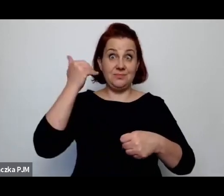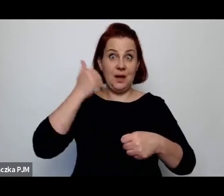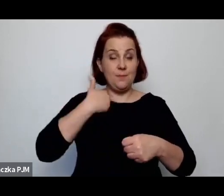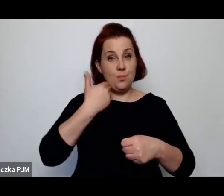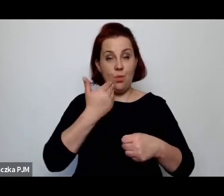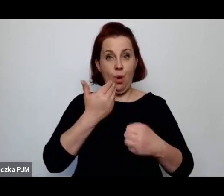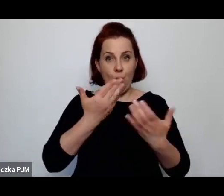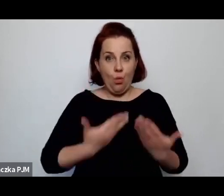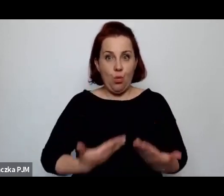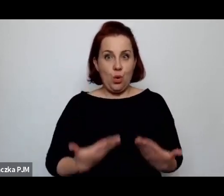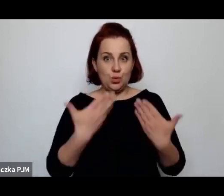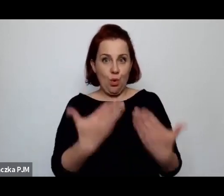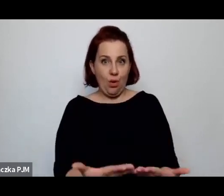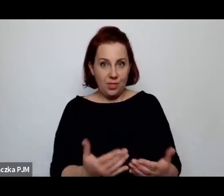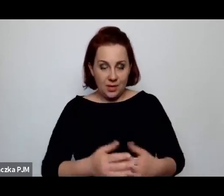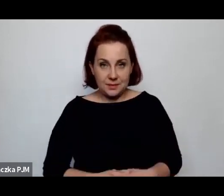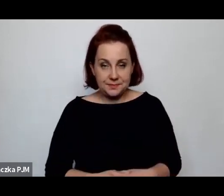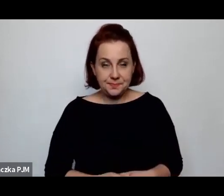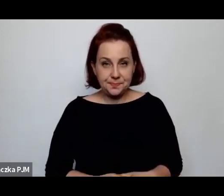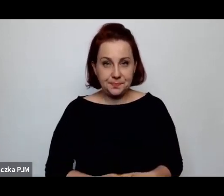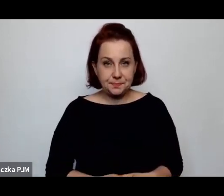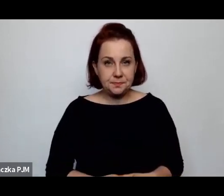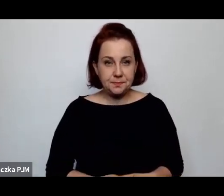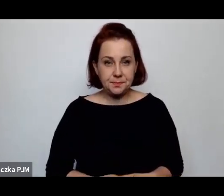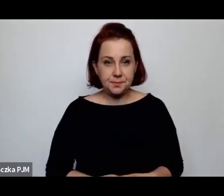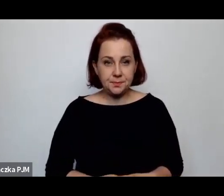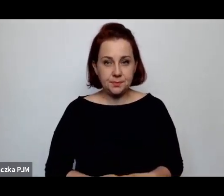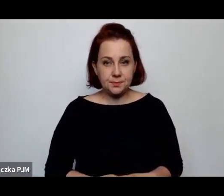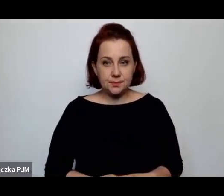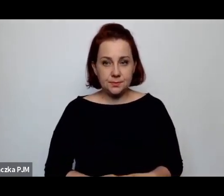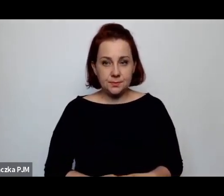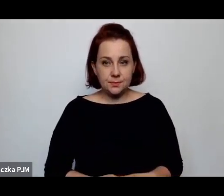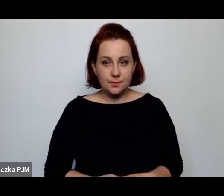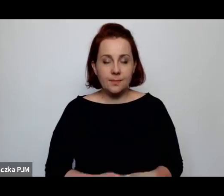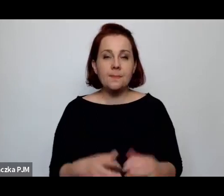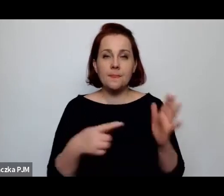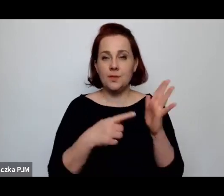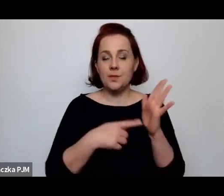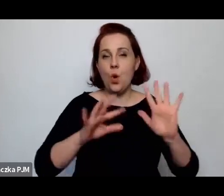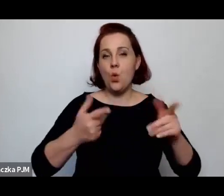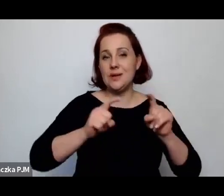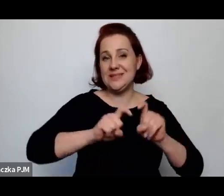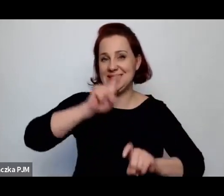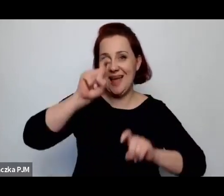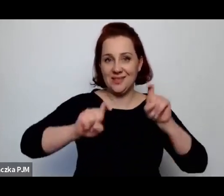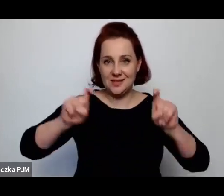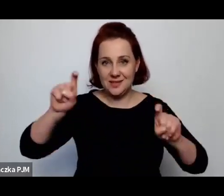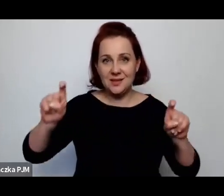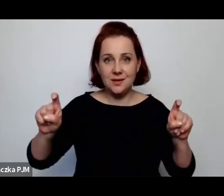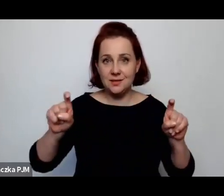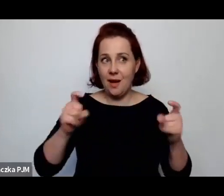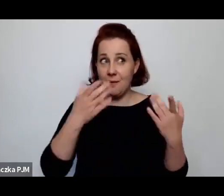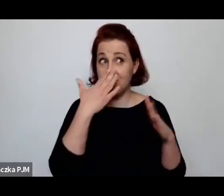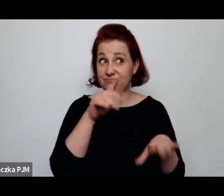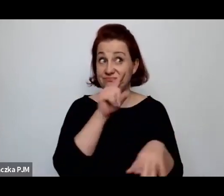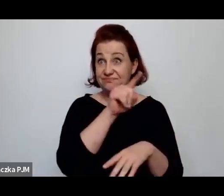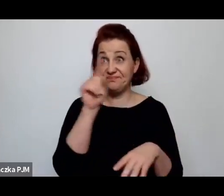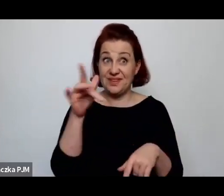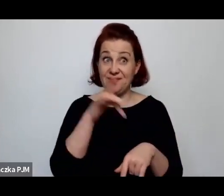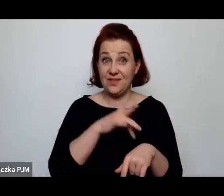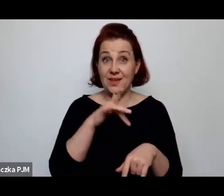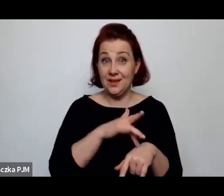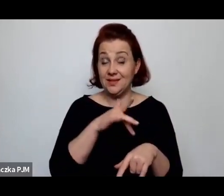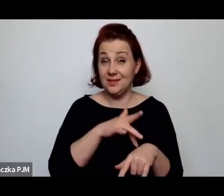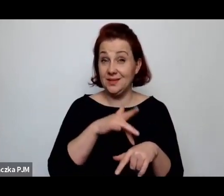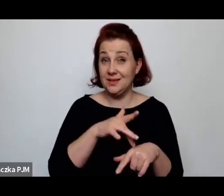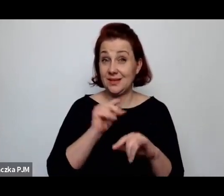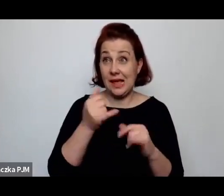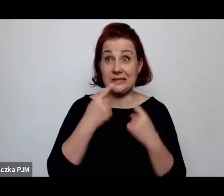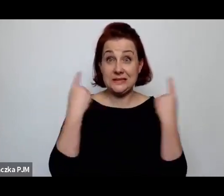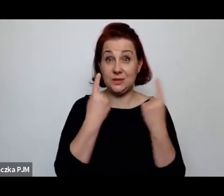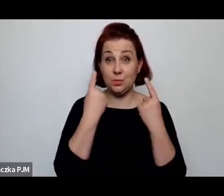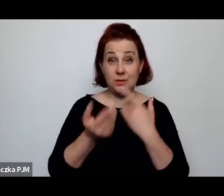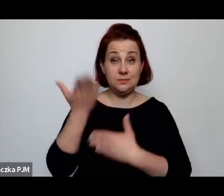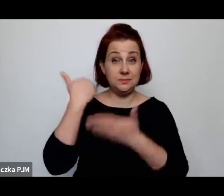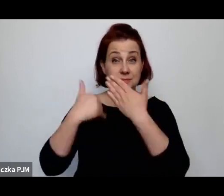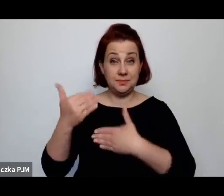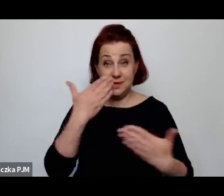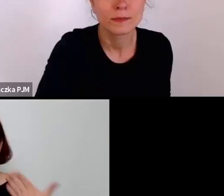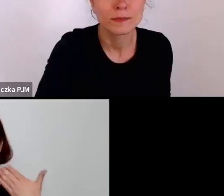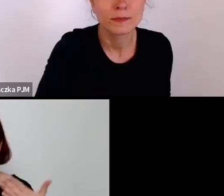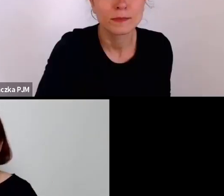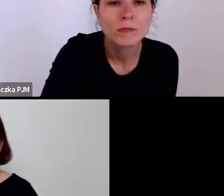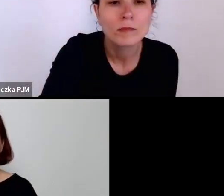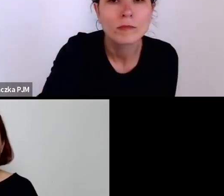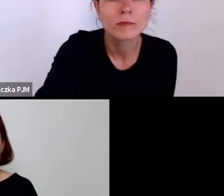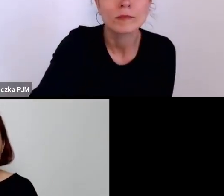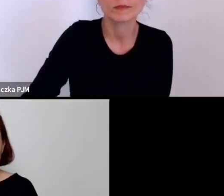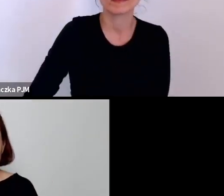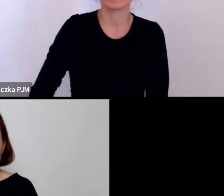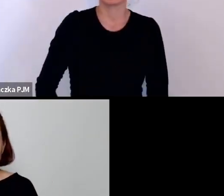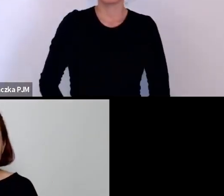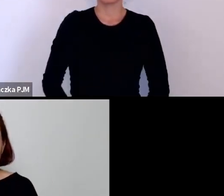więc to są takie statystyki, które nam coś pokazują o tej sytuacji tych nieszczęsnych kobiet